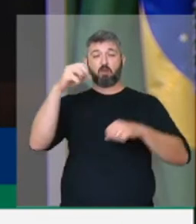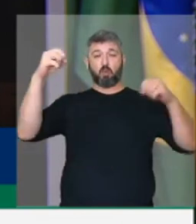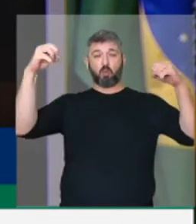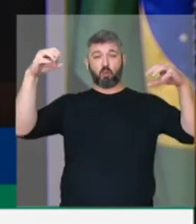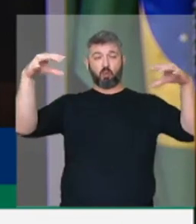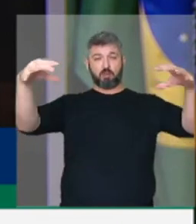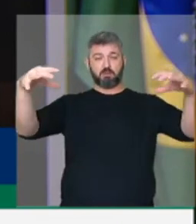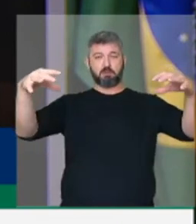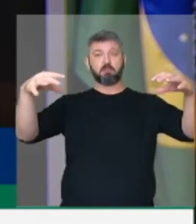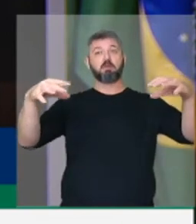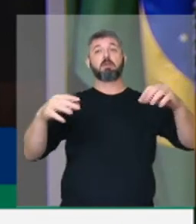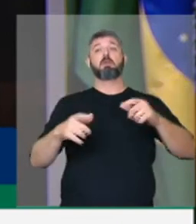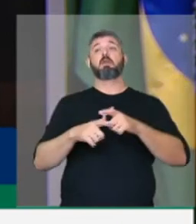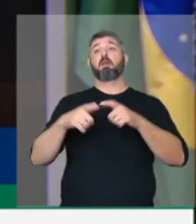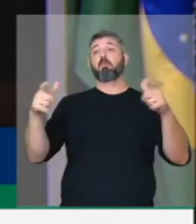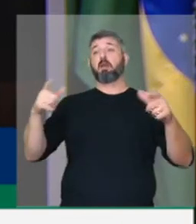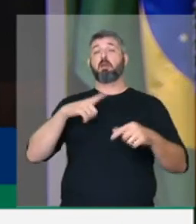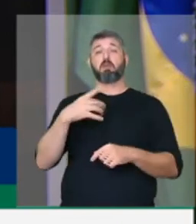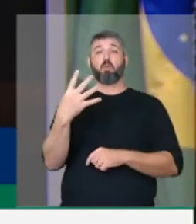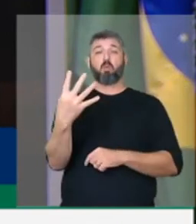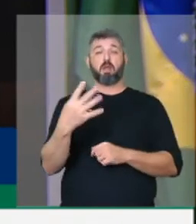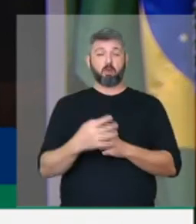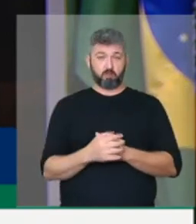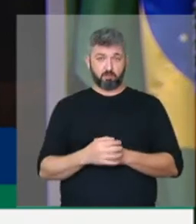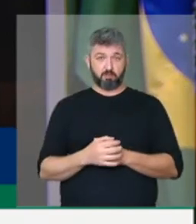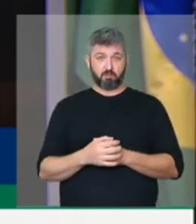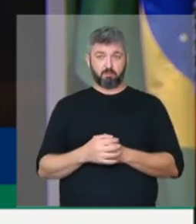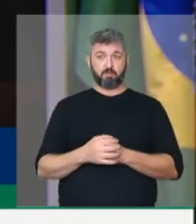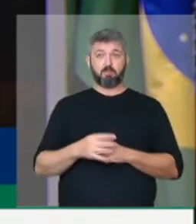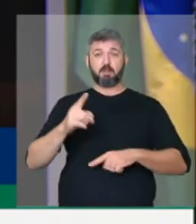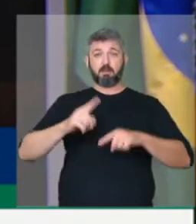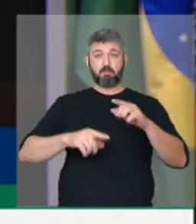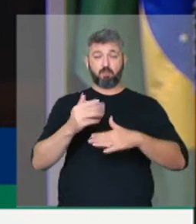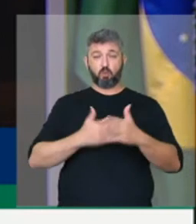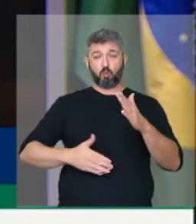ENTRADAS DE ILUMINAÇÃO EXTERNA A MAIORIA TEM QUATRO. TODO MATERIAL DA DENÚNCIA